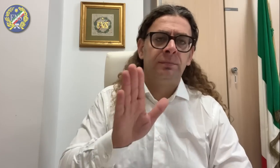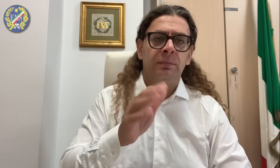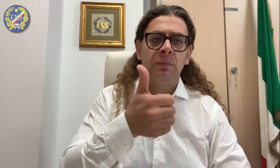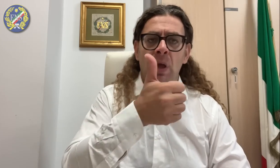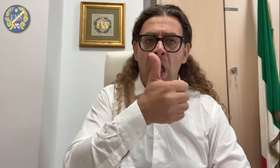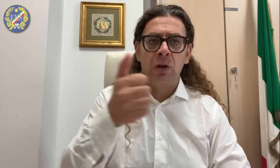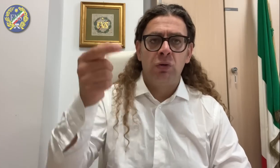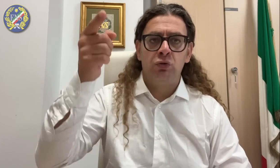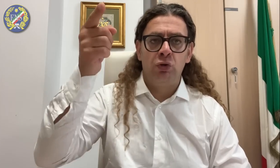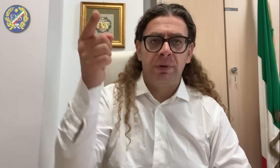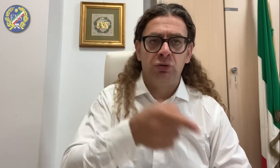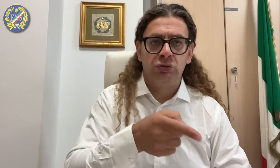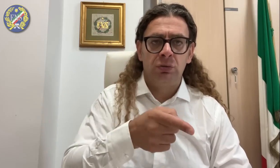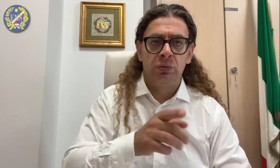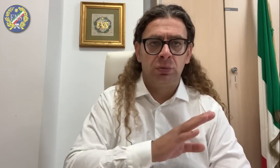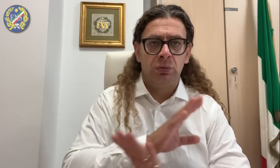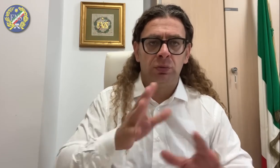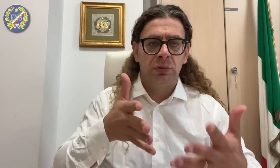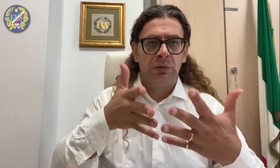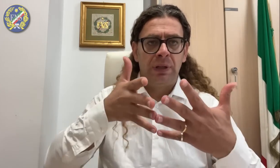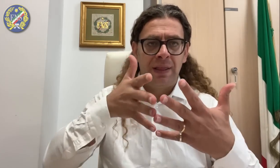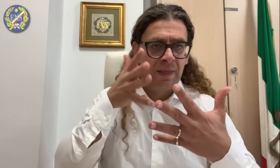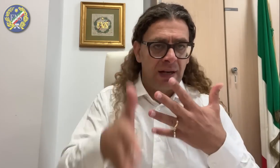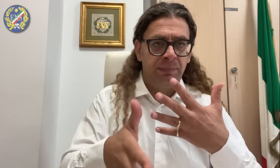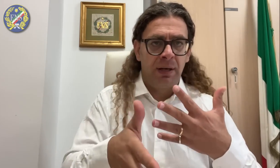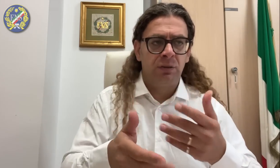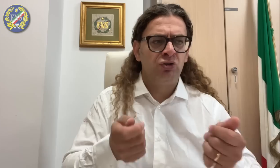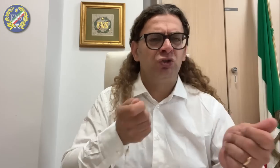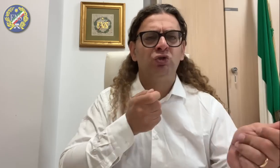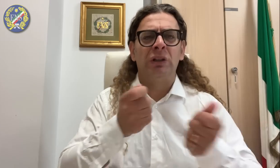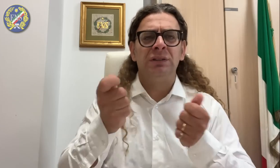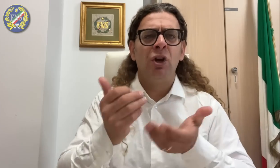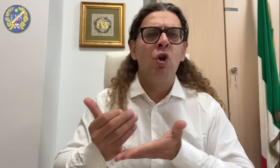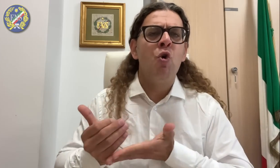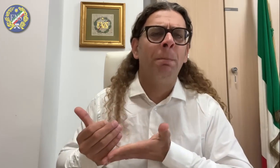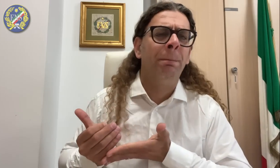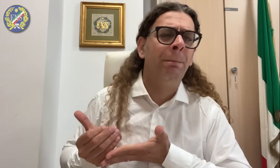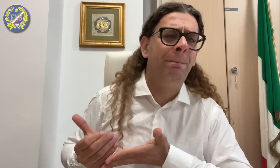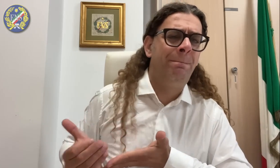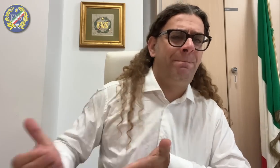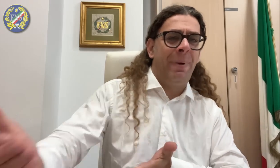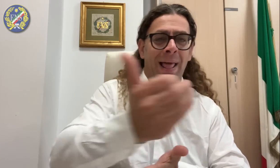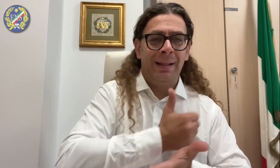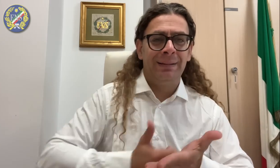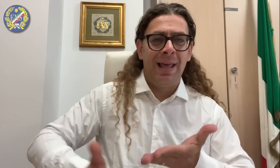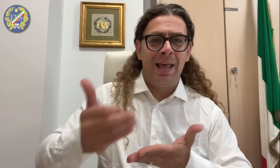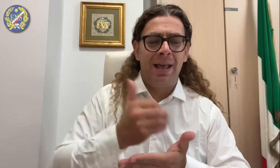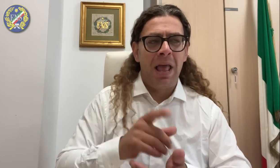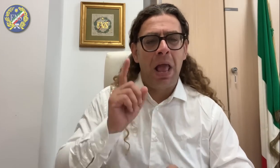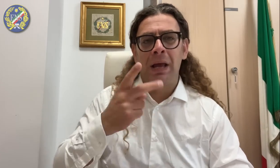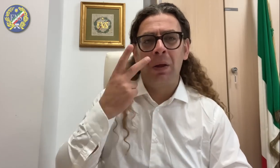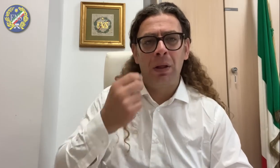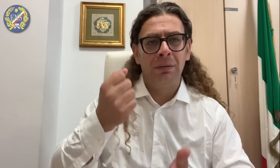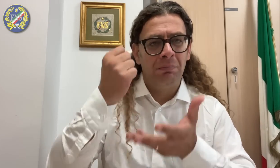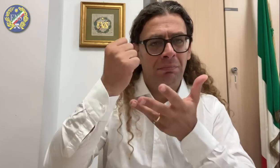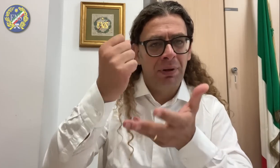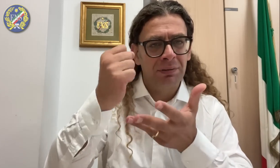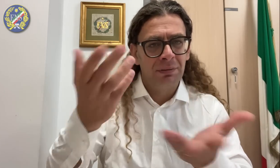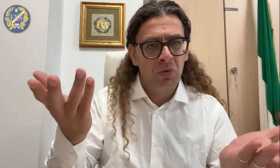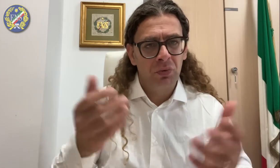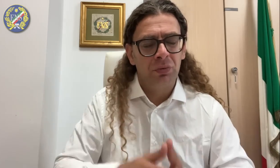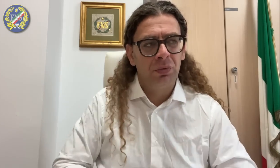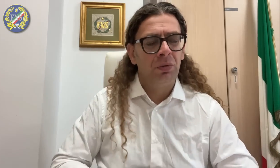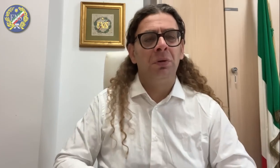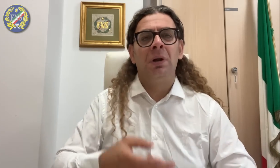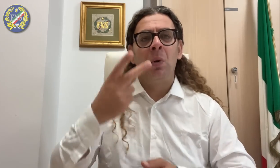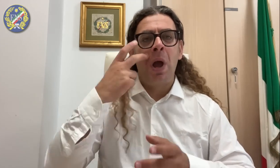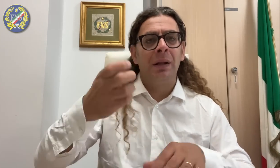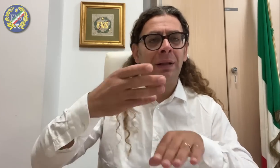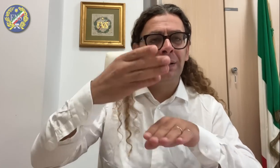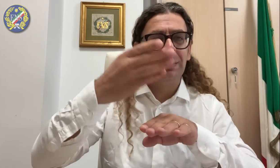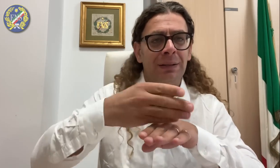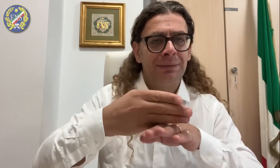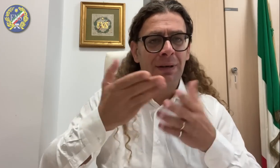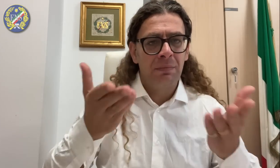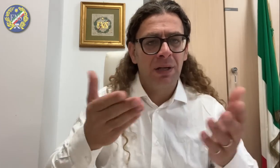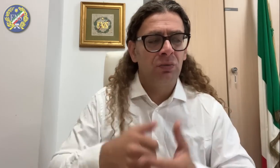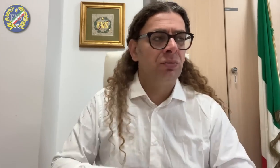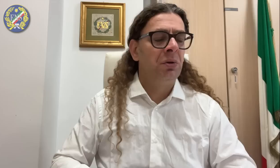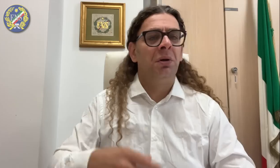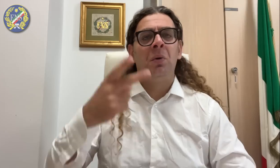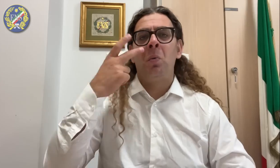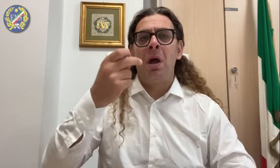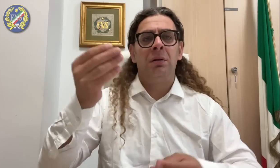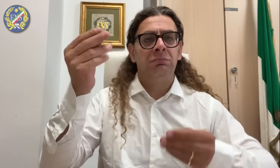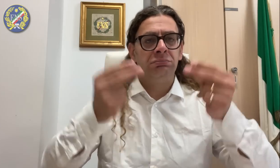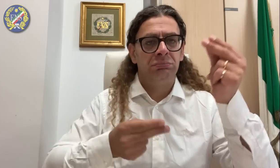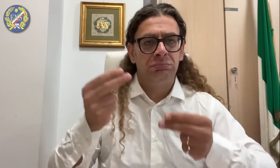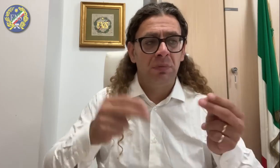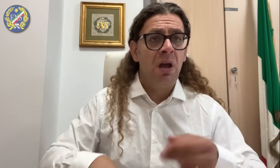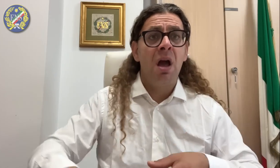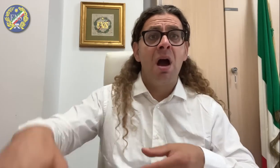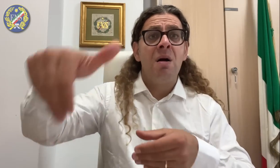che garantisce la piena trasparenza e una gestione completa con riferimento anche alla gestione patrimoniale, al tesseramento, al bilancio,